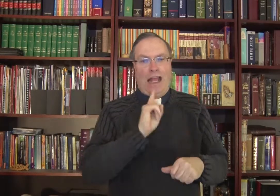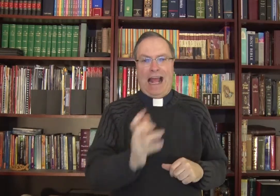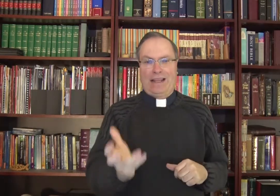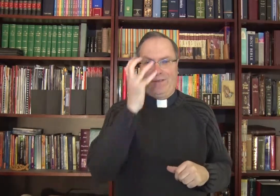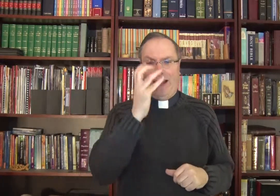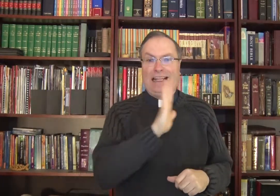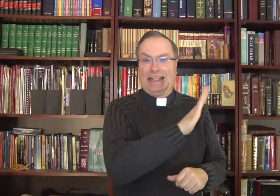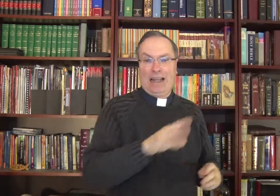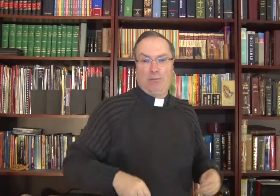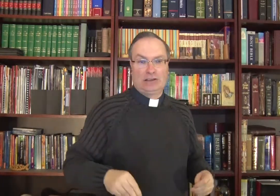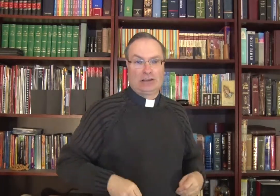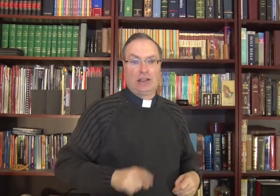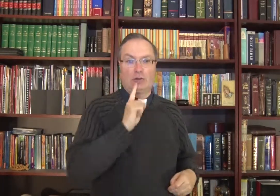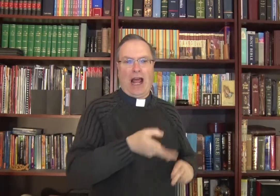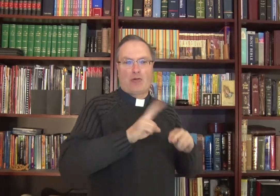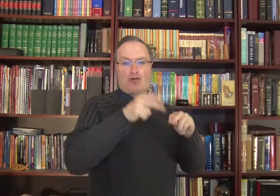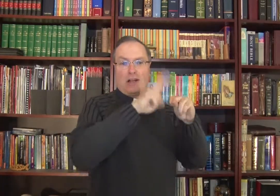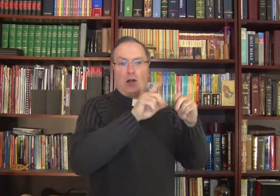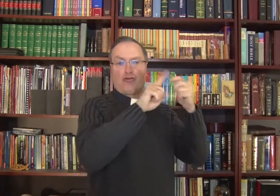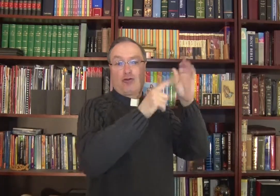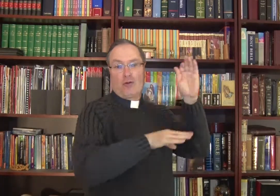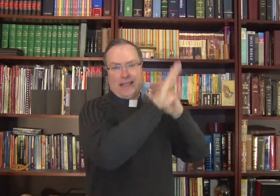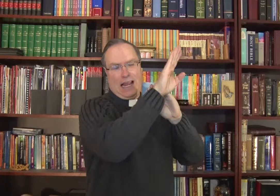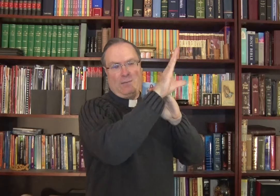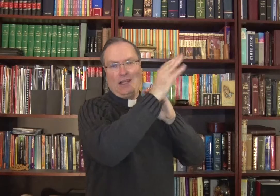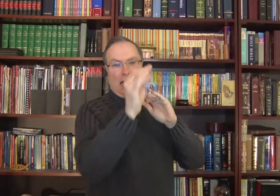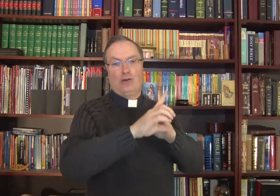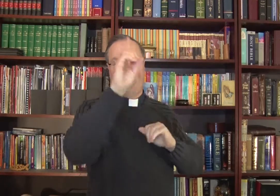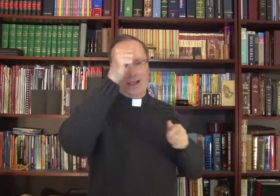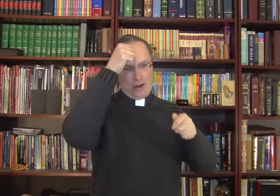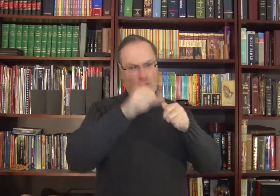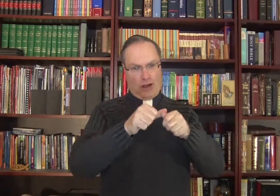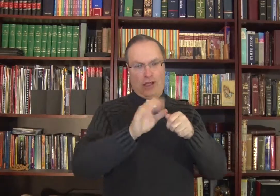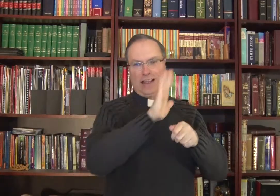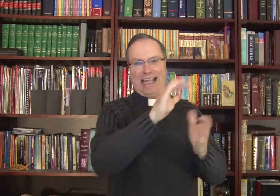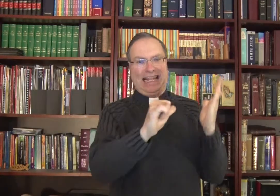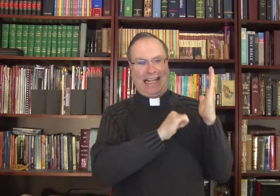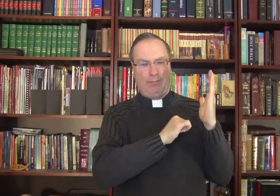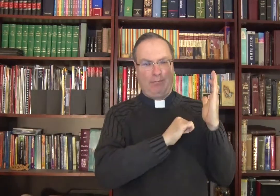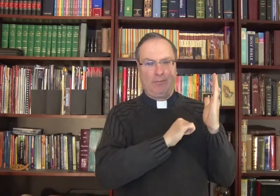En effet, ses péchés se sont accumulés jusqu'au ciel et Dieu s'est souvenu de ses crimes.